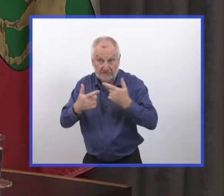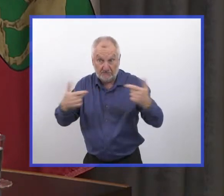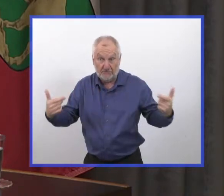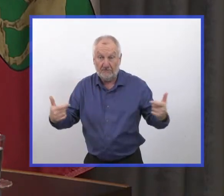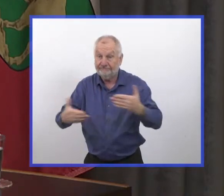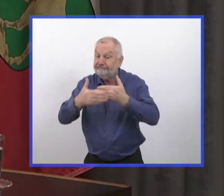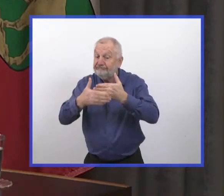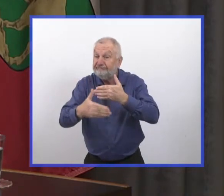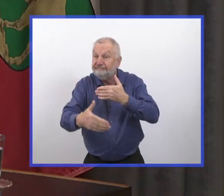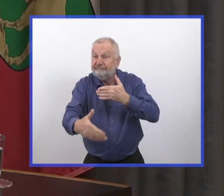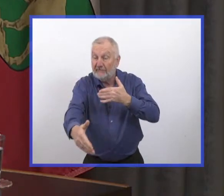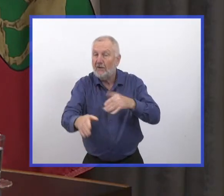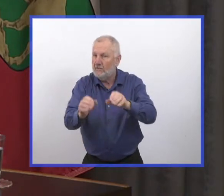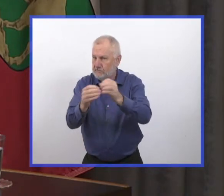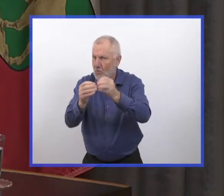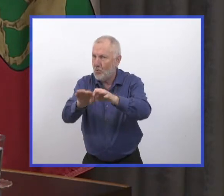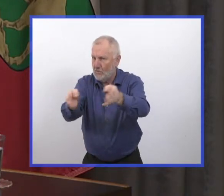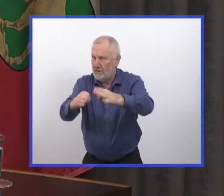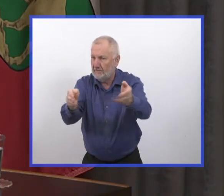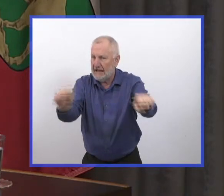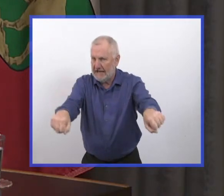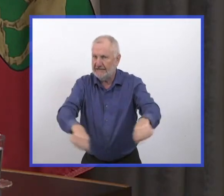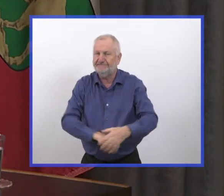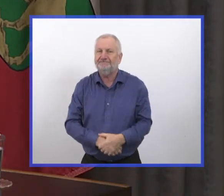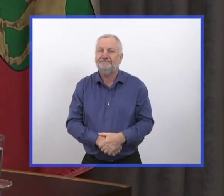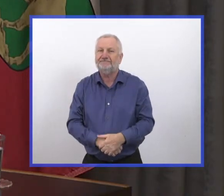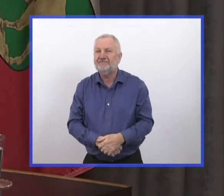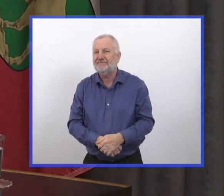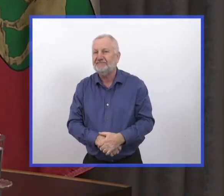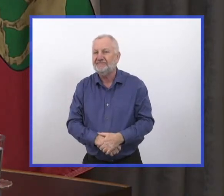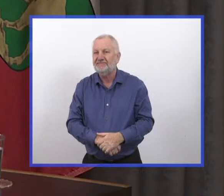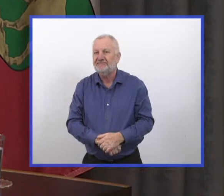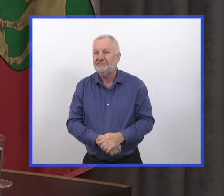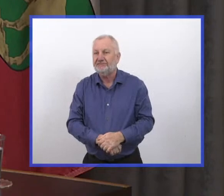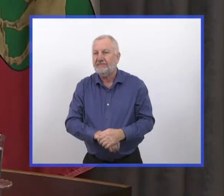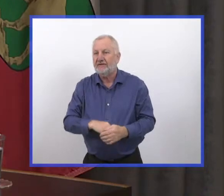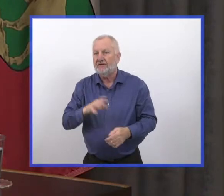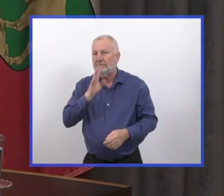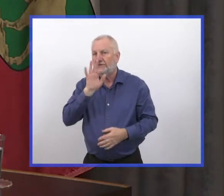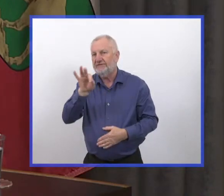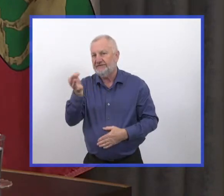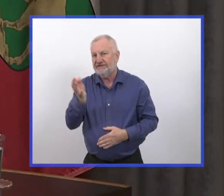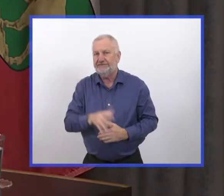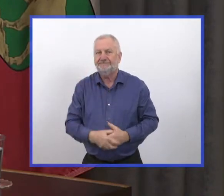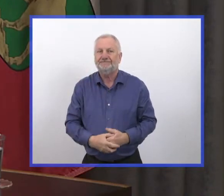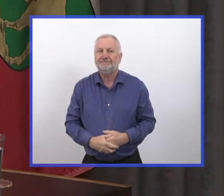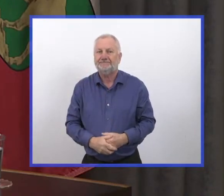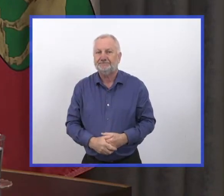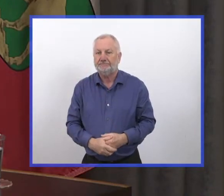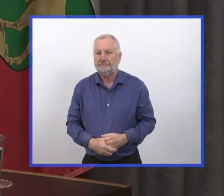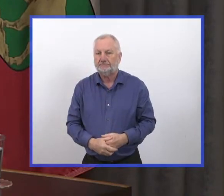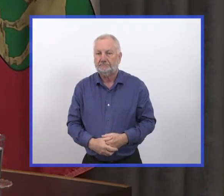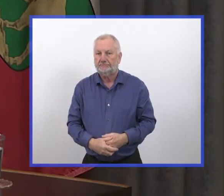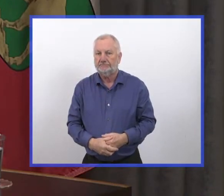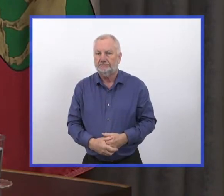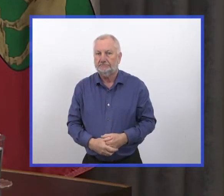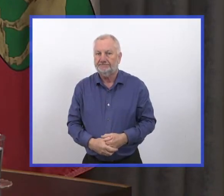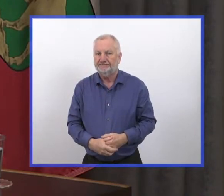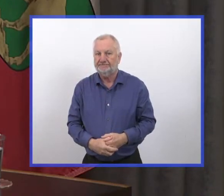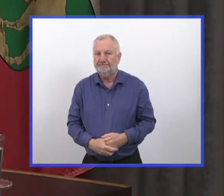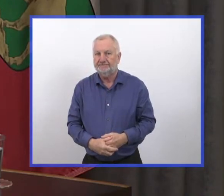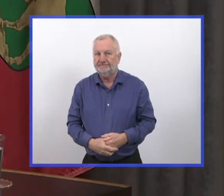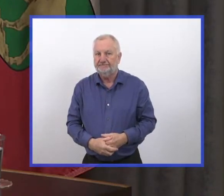Les deux vaccins approuvés que nous avons actuellement reposent sur la technologie de ARN Messager.